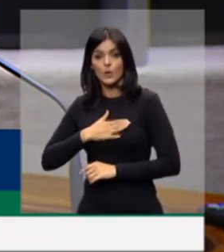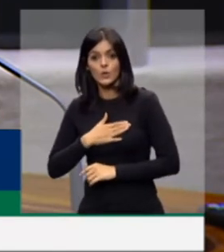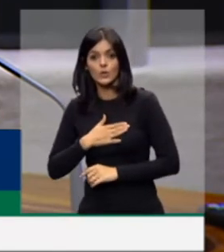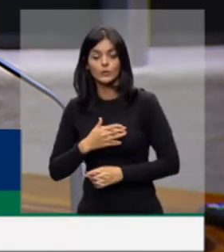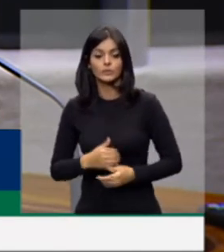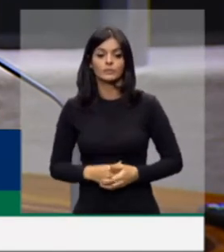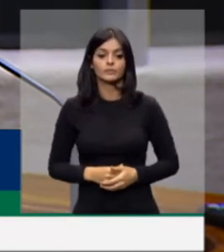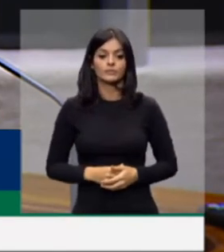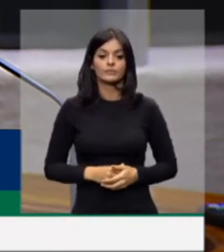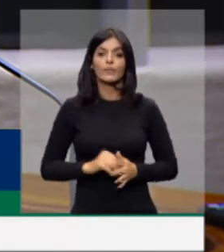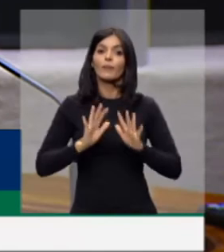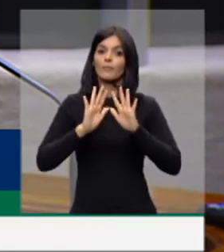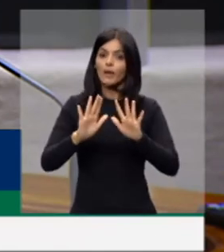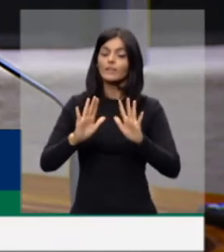ENQUANTO MEDIDA PROVISÓRIA NO